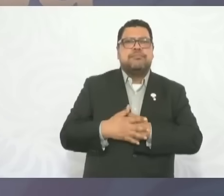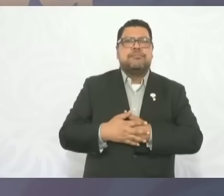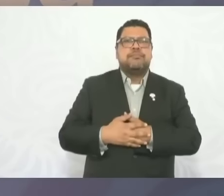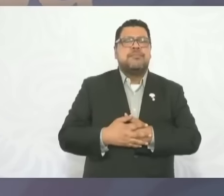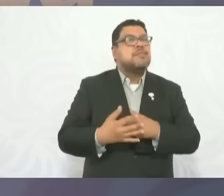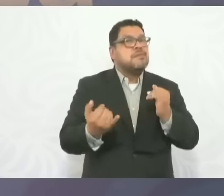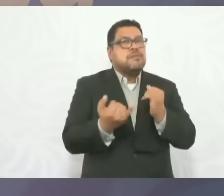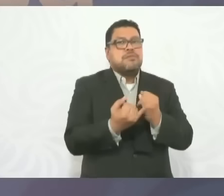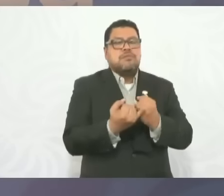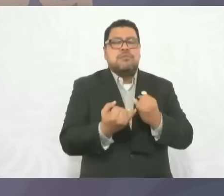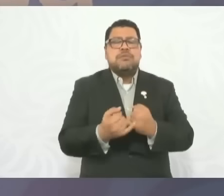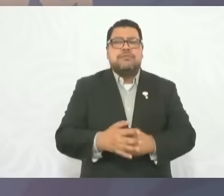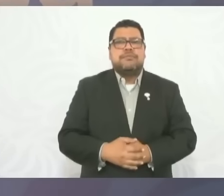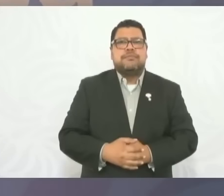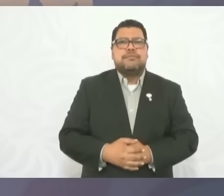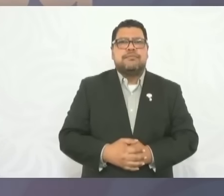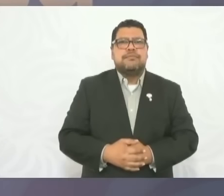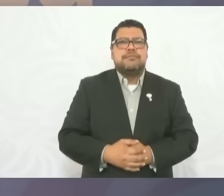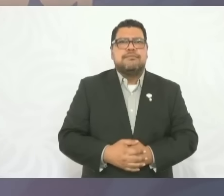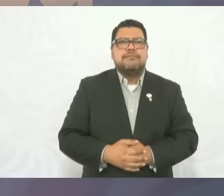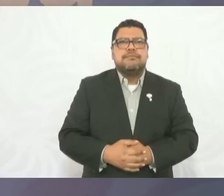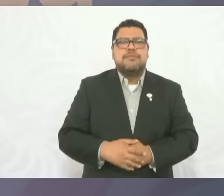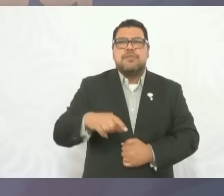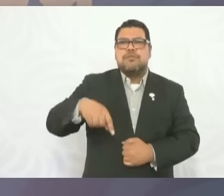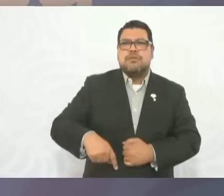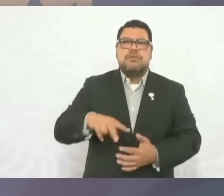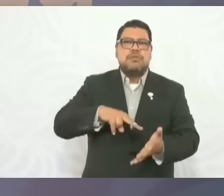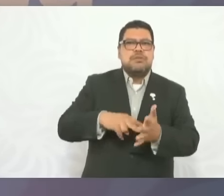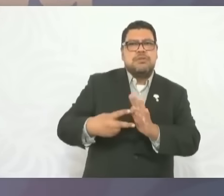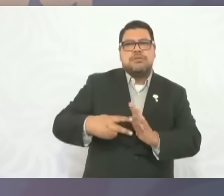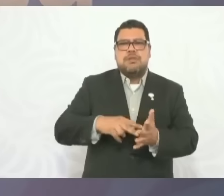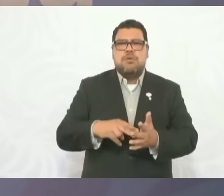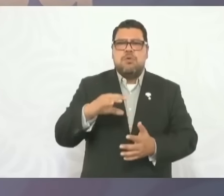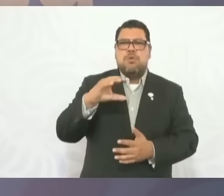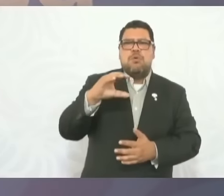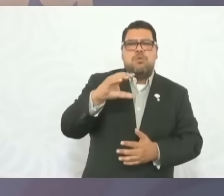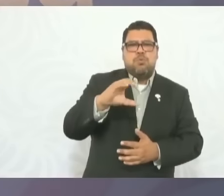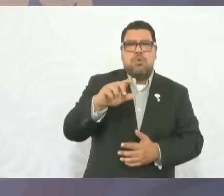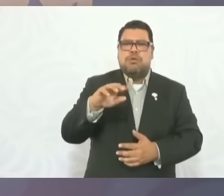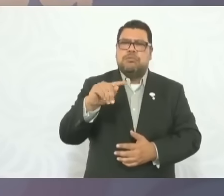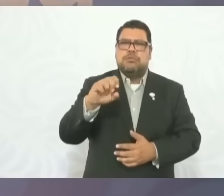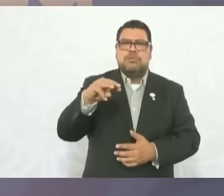gusto que esté con nosotros el ingeniero Cauautemo Cárdenas por muchas razones.